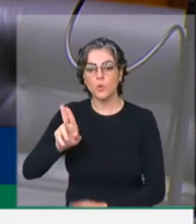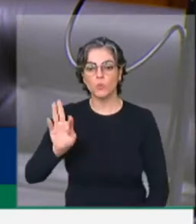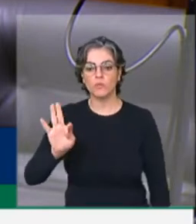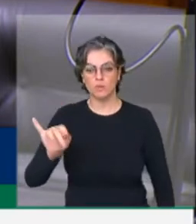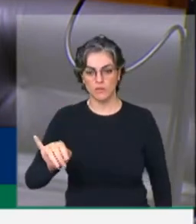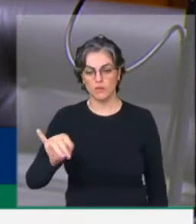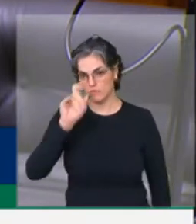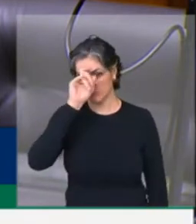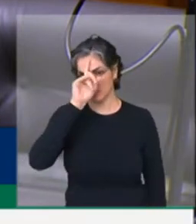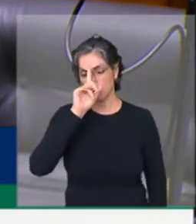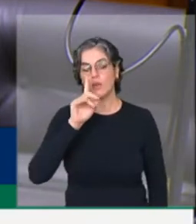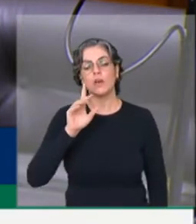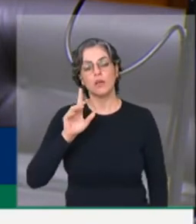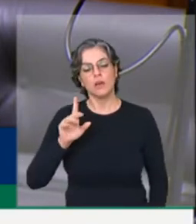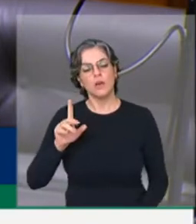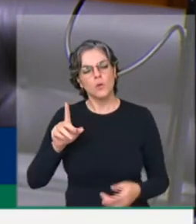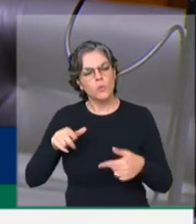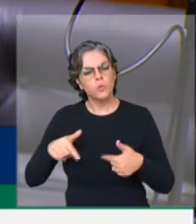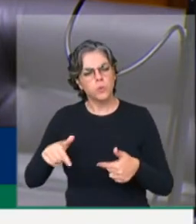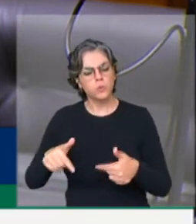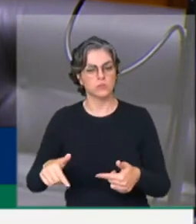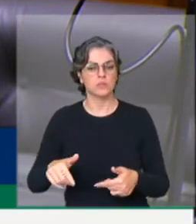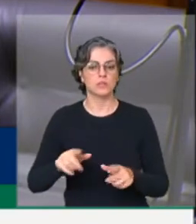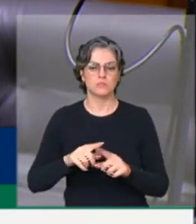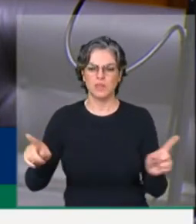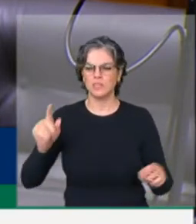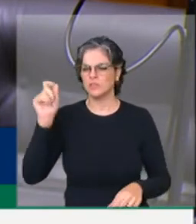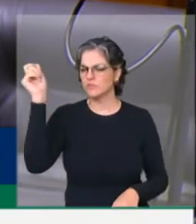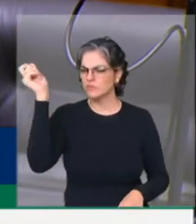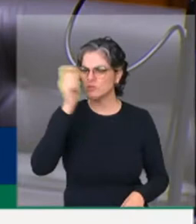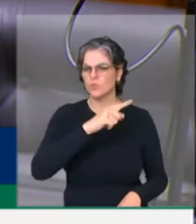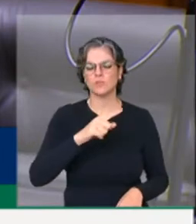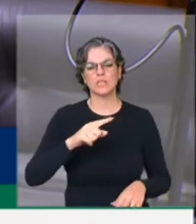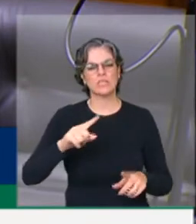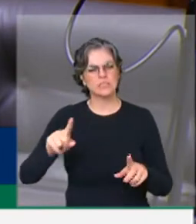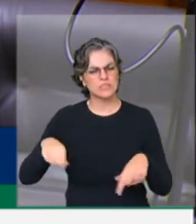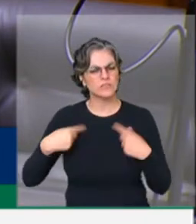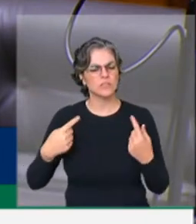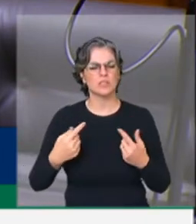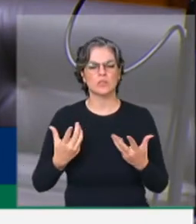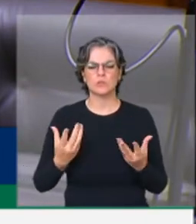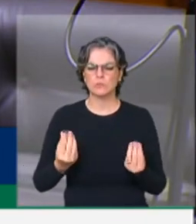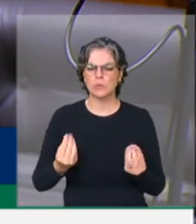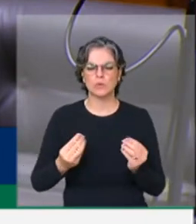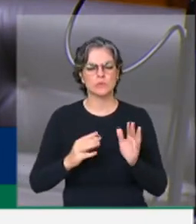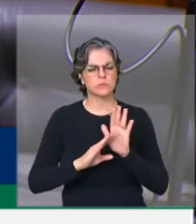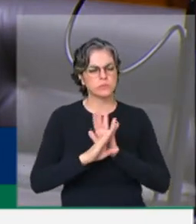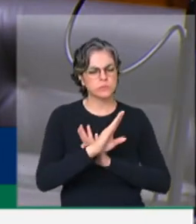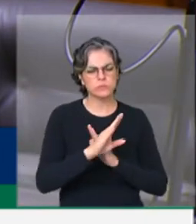LEITOS DE UTI E ISSO ESTAMOS FAZENDO ENFRENTANDO DESAFIOS MESMO COM OS NÚMEROS DESFAVORÁVEIS CONTRA ESSA